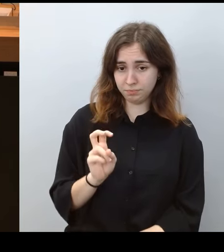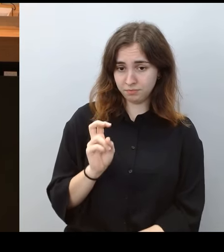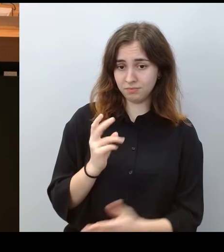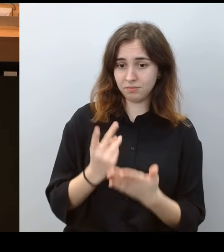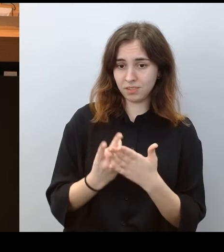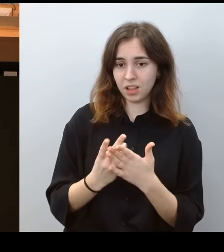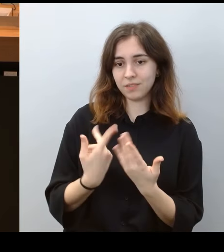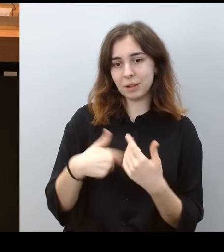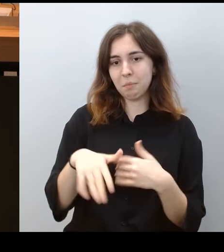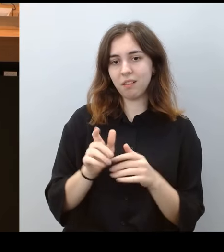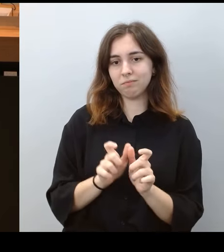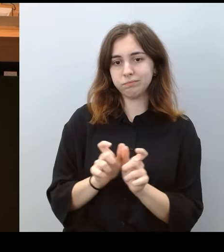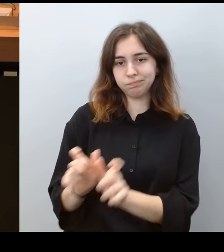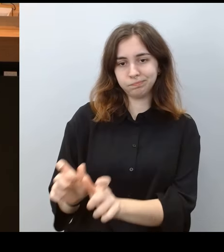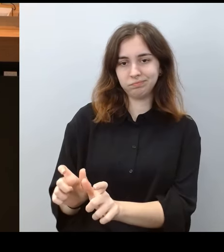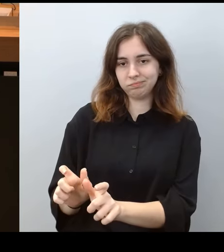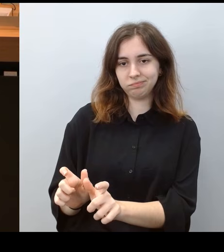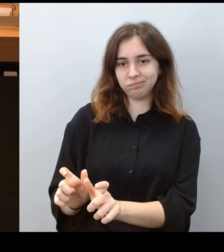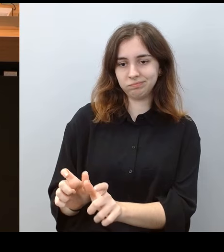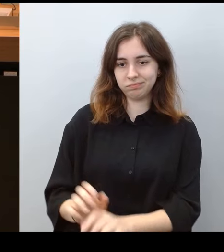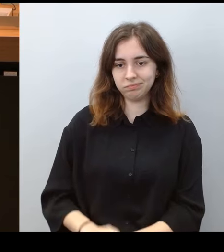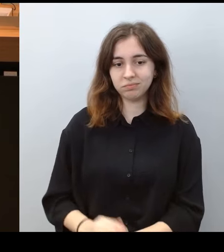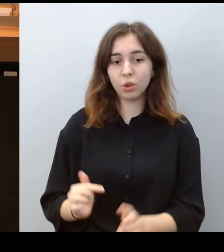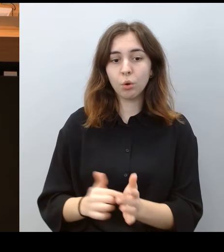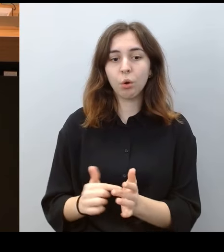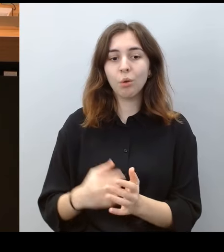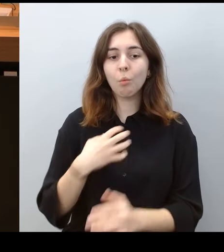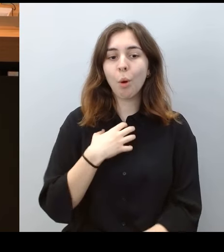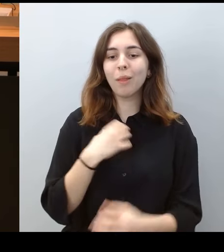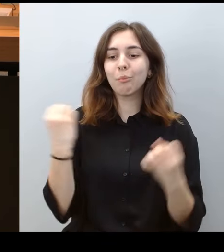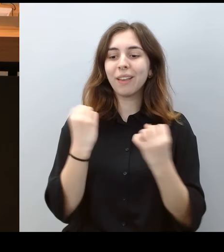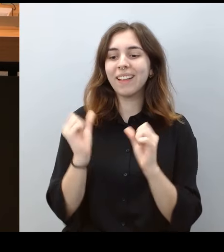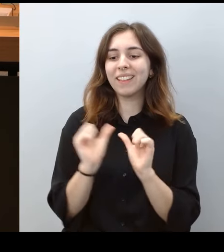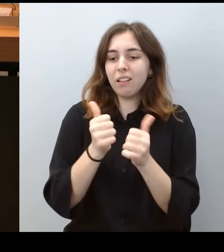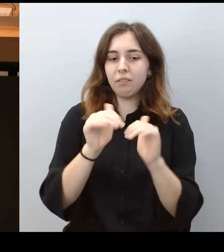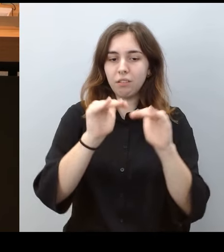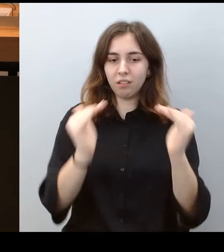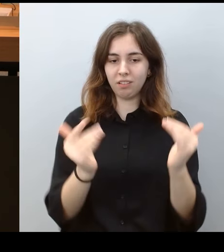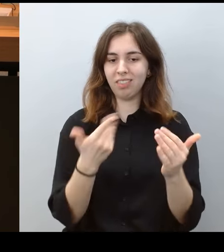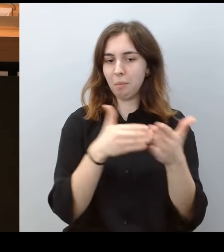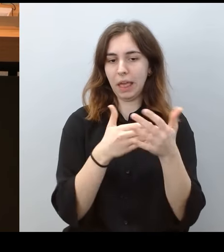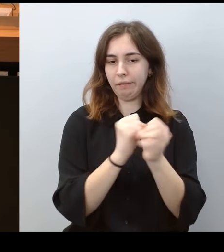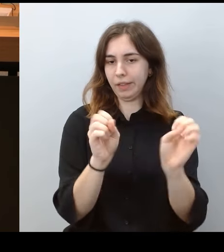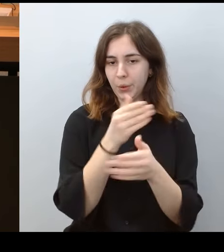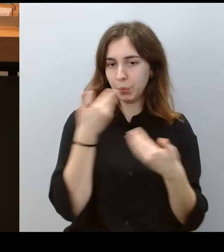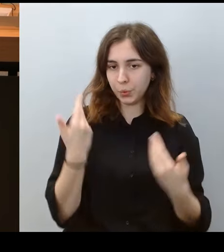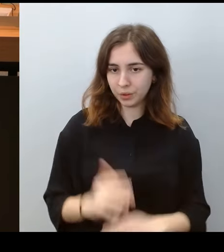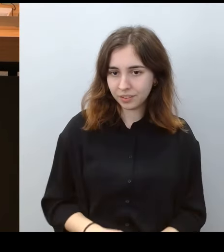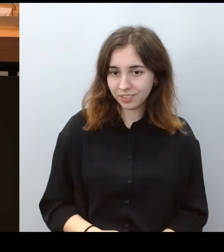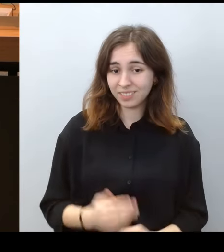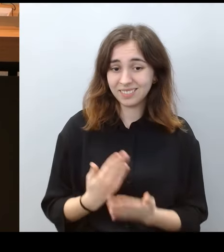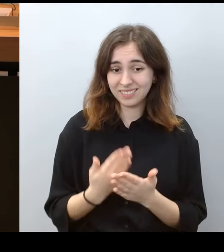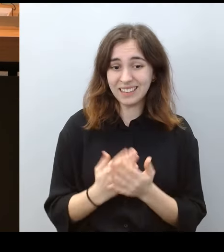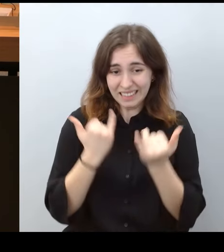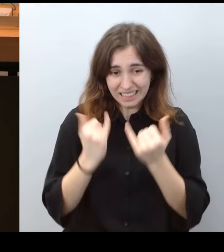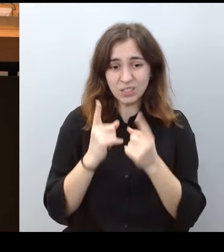weil viele Kältehilfeeinrichtungen nicht barrierefrei gestaltet sind. Das muss sich in Berlin ändern (Beifall) und